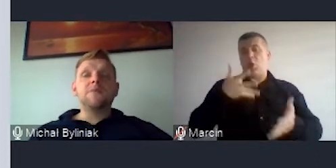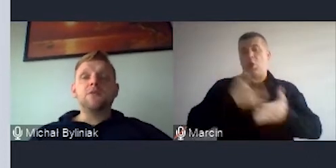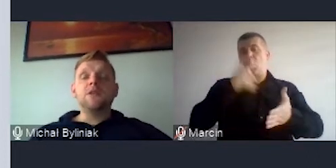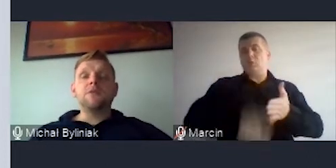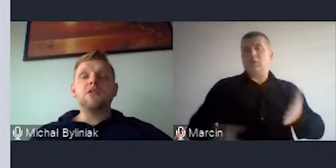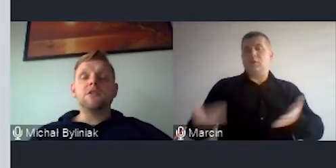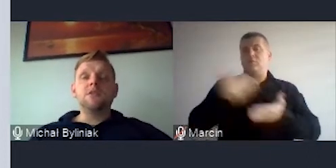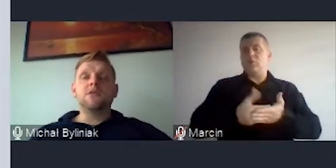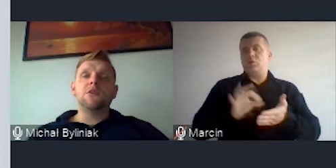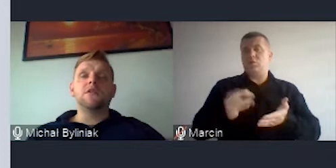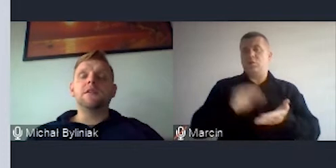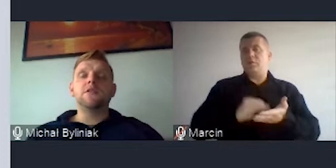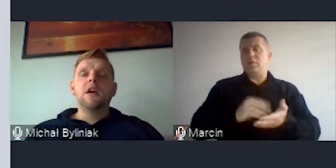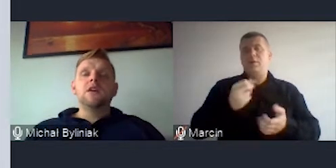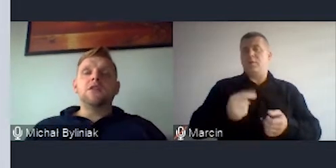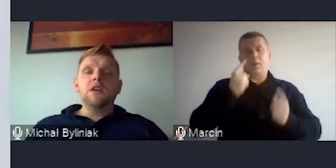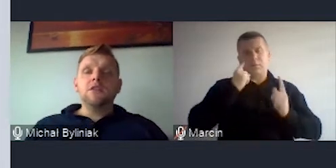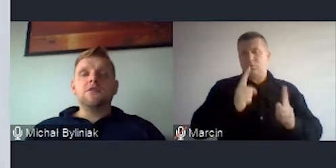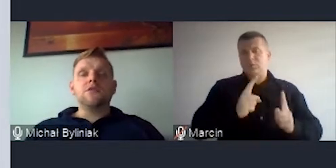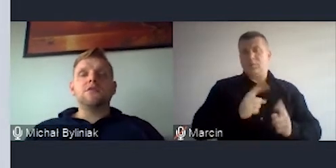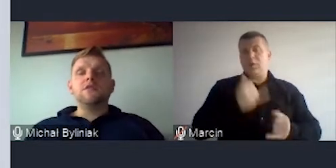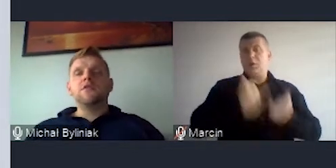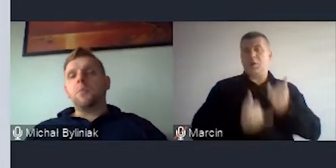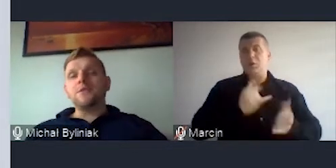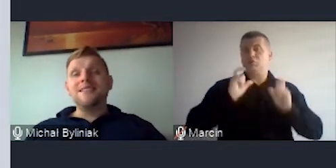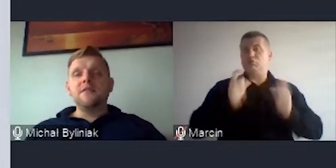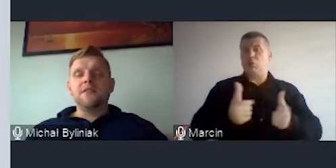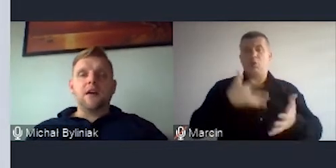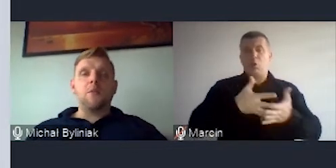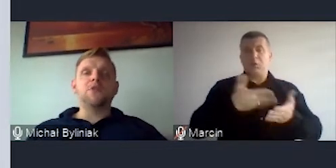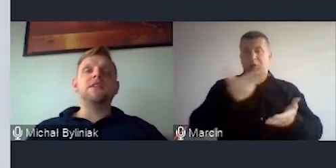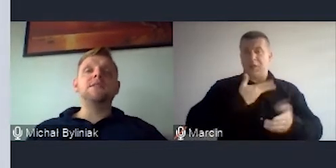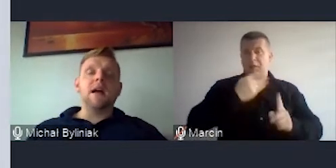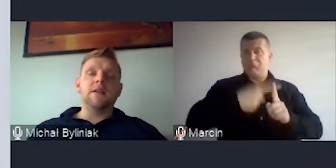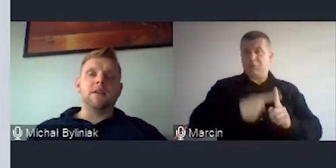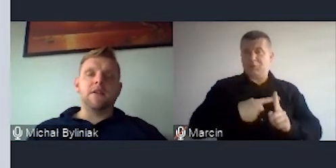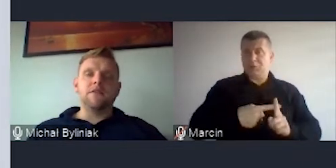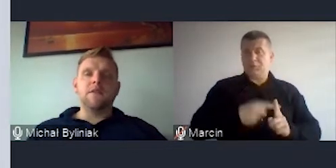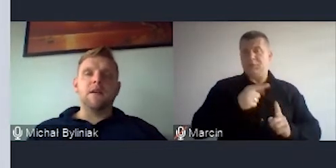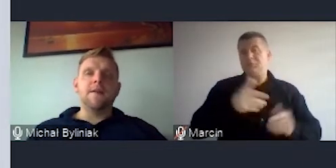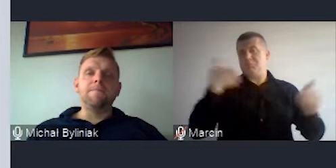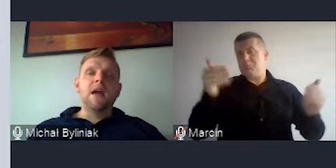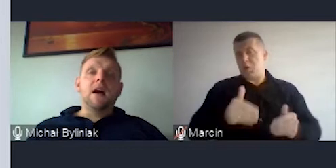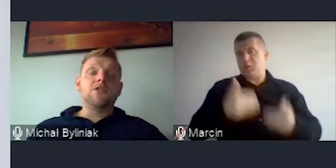ale absolutnie proszę się tym nie sugerować, że jeśli coś oceniono pozytywnie jako potencjalnie kwalifikowalne,